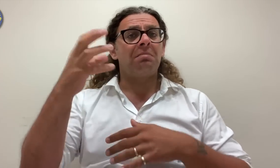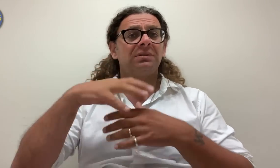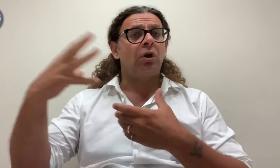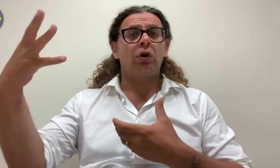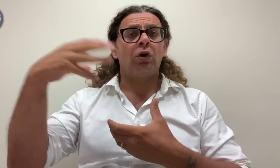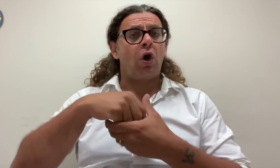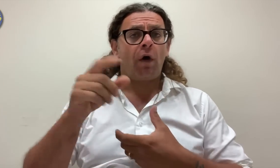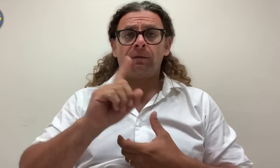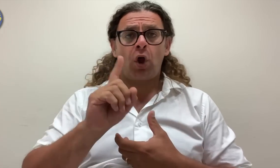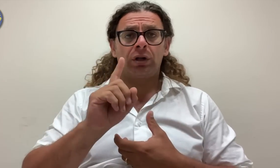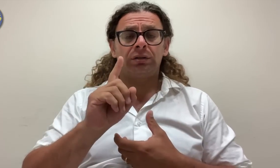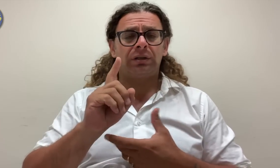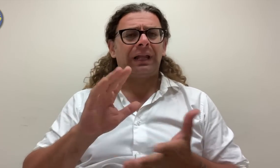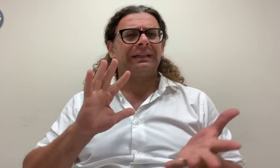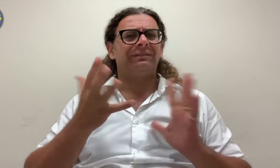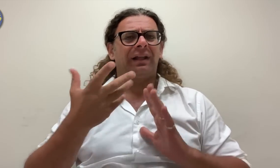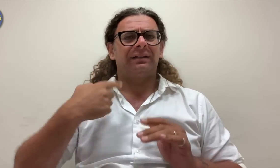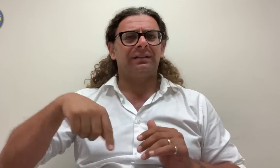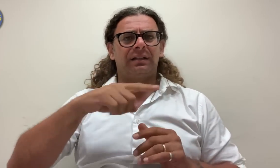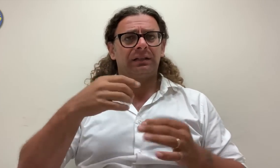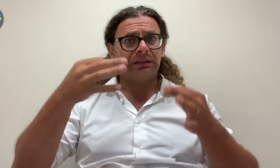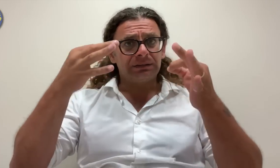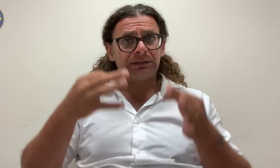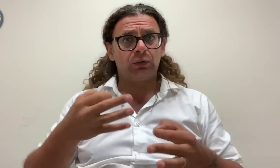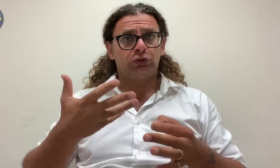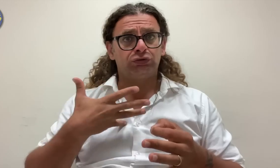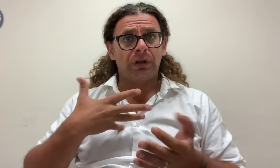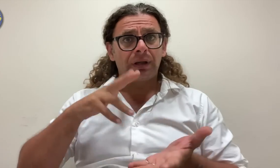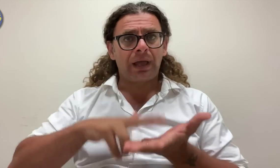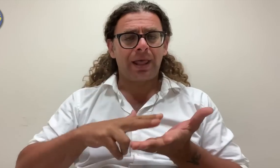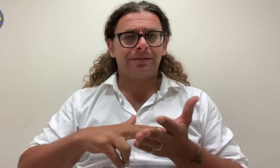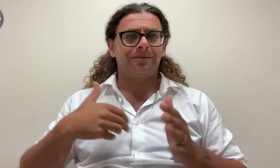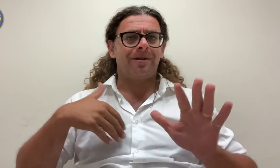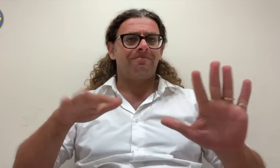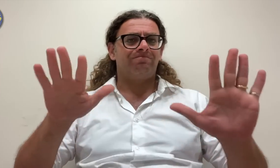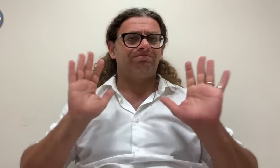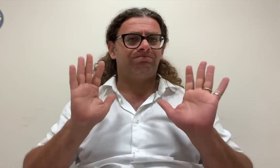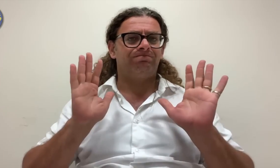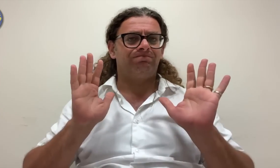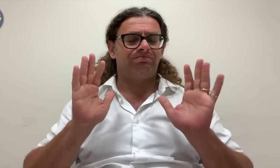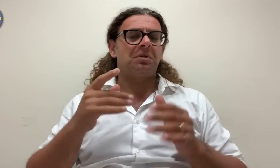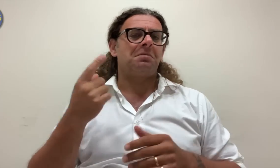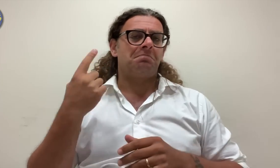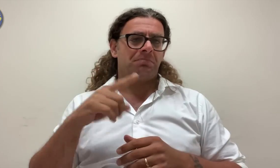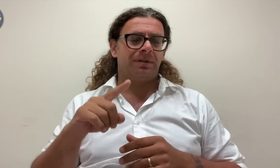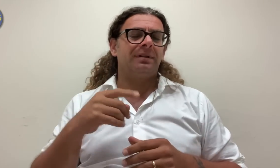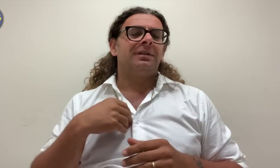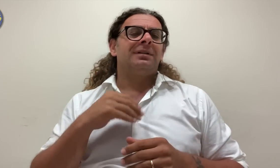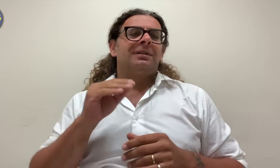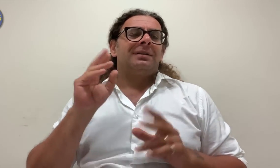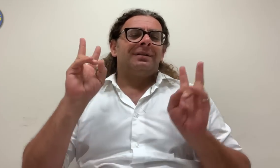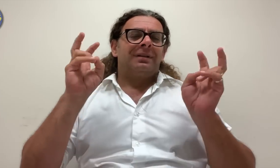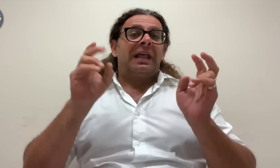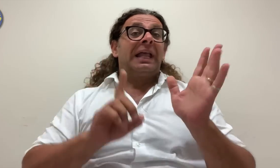in ambito scolastico in favore di tutti i ragazzi sordi. Se i due Ministeri non dovessero essere coinvolti, non sono certo che tale qualità potrà essere garantita.